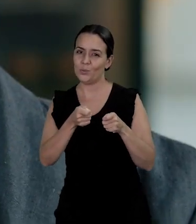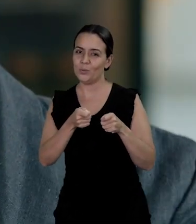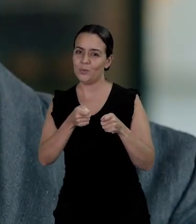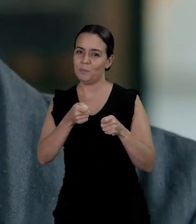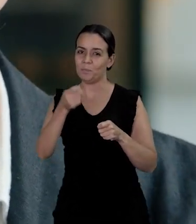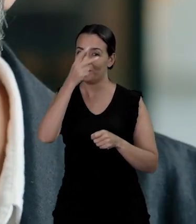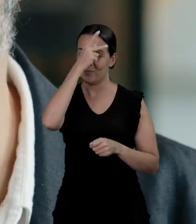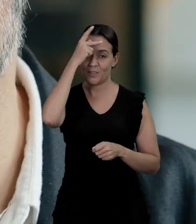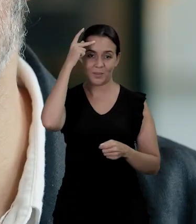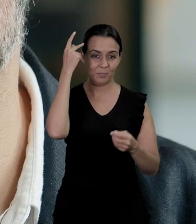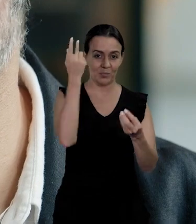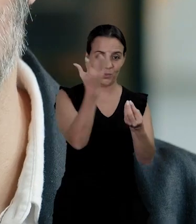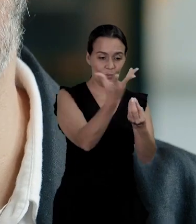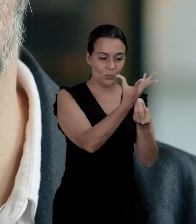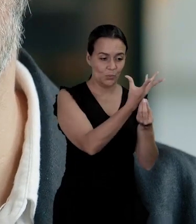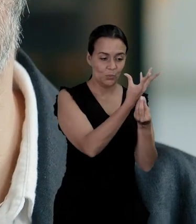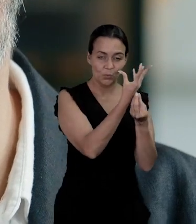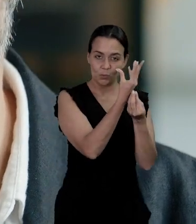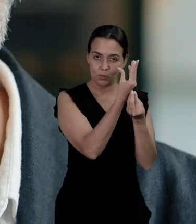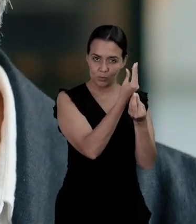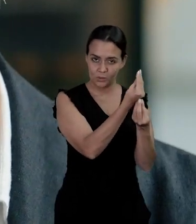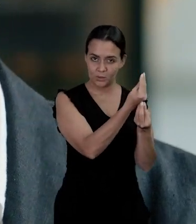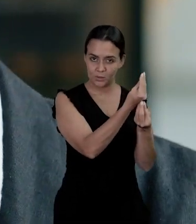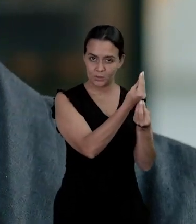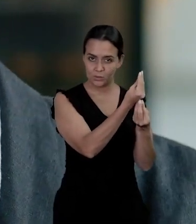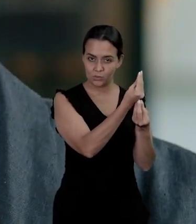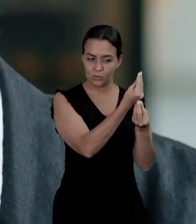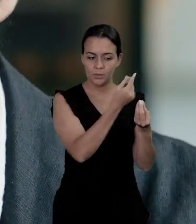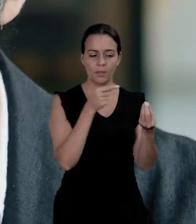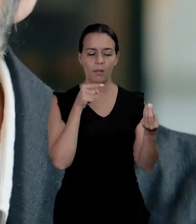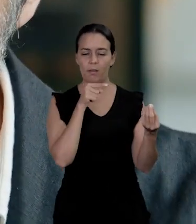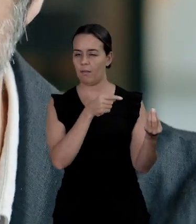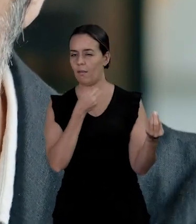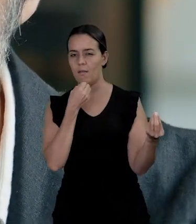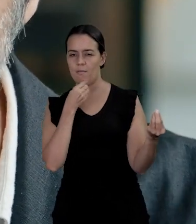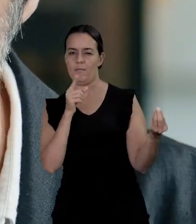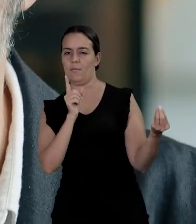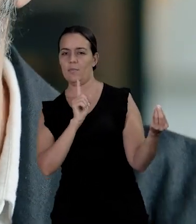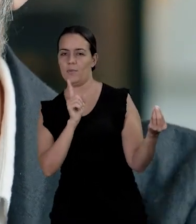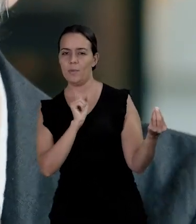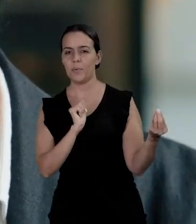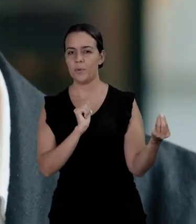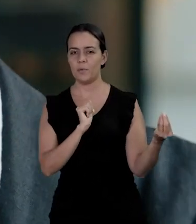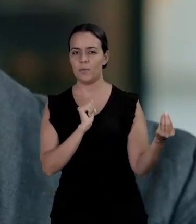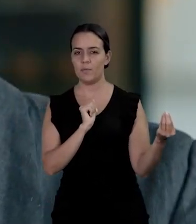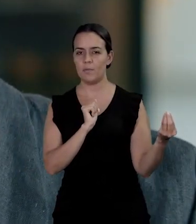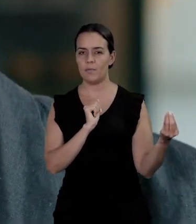para assustar a sociedade, moralmente, porque o artista, em geral, ele está um pouco mais na vanguarda do comportamento,